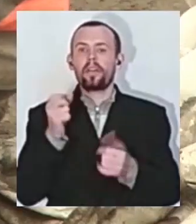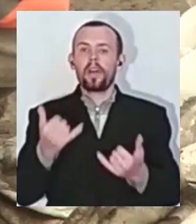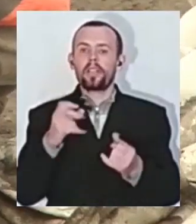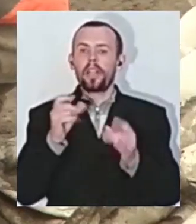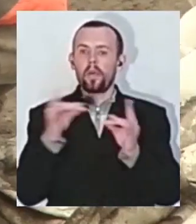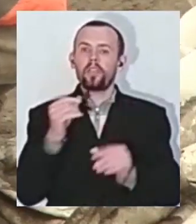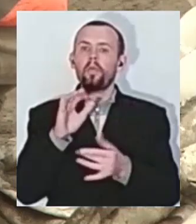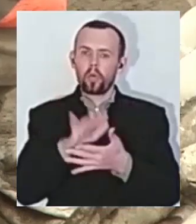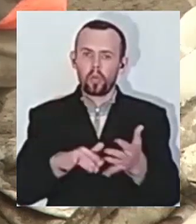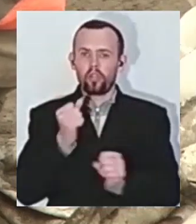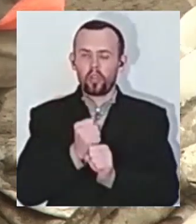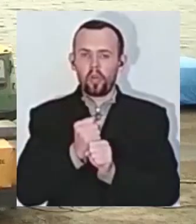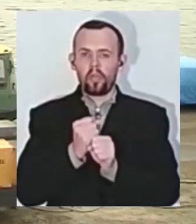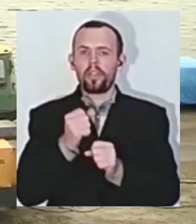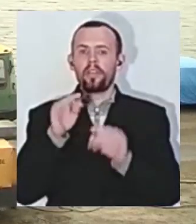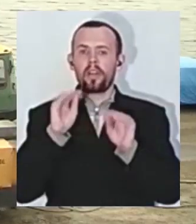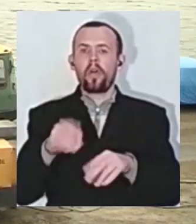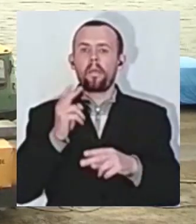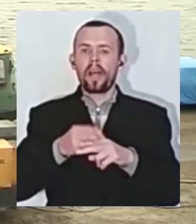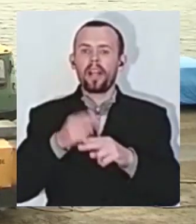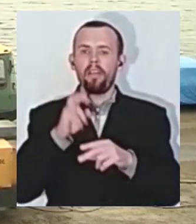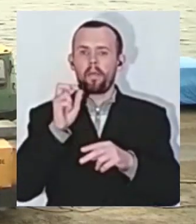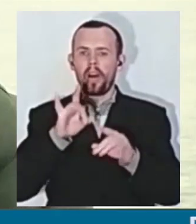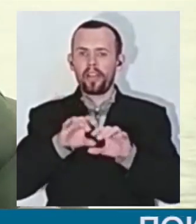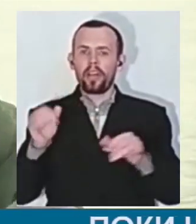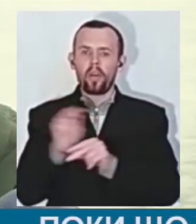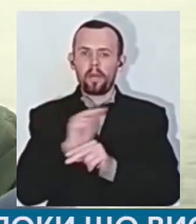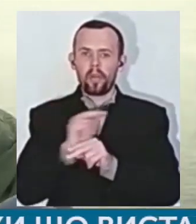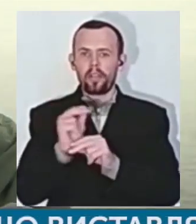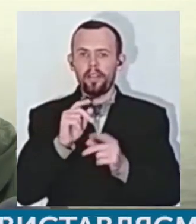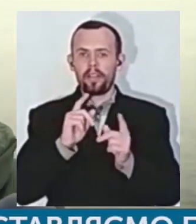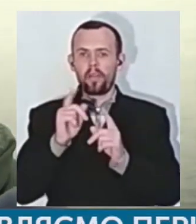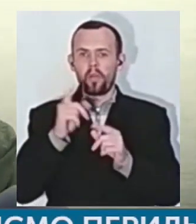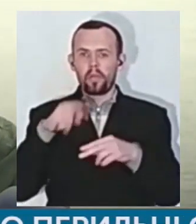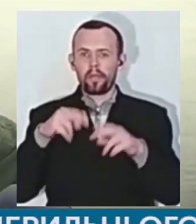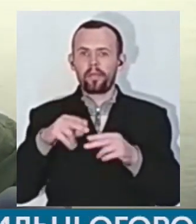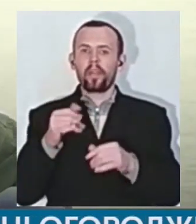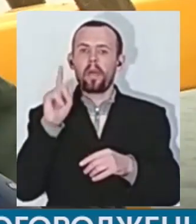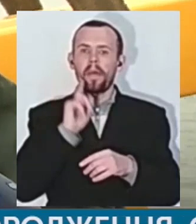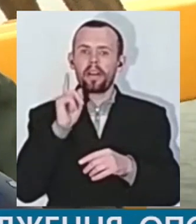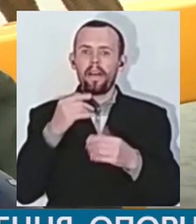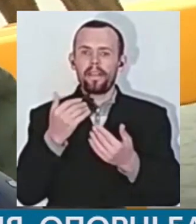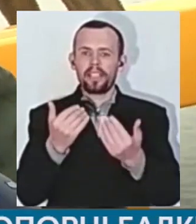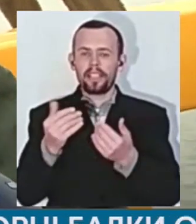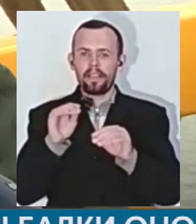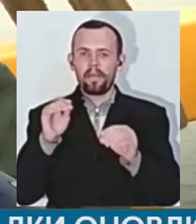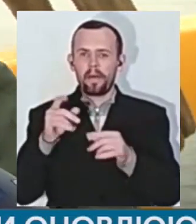Встановлюють металеві бар’єри, ремонтують прогонові будови. Поки що виставляємо перильні огородження. Опорні балки оновлюють.